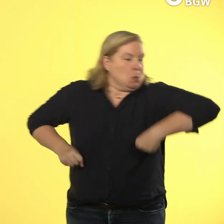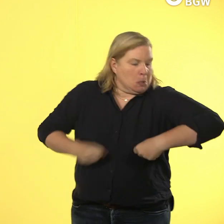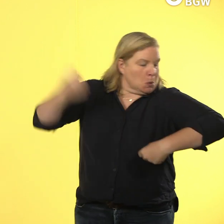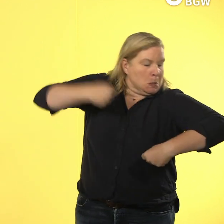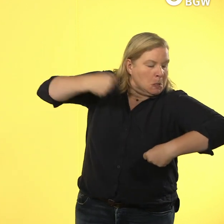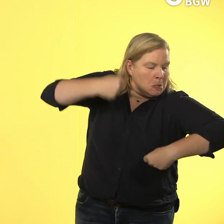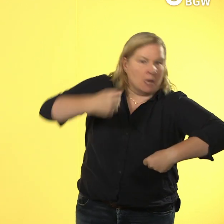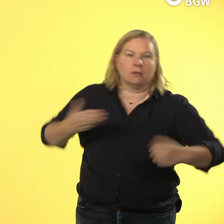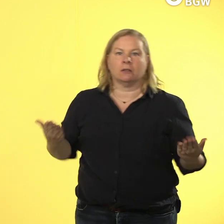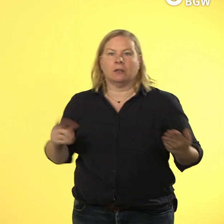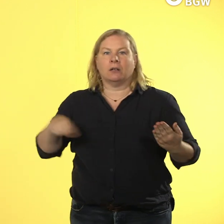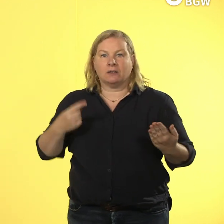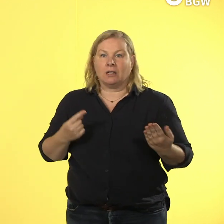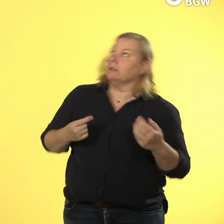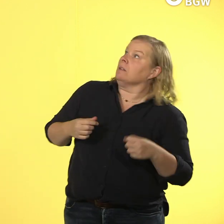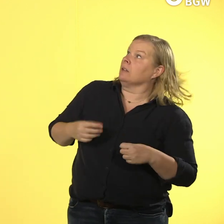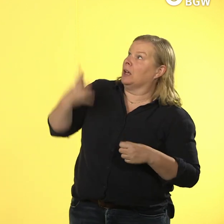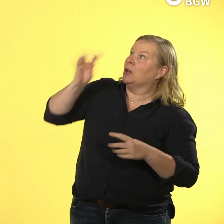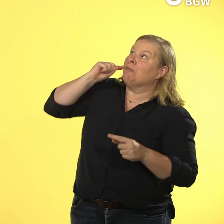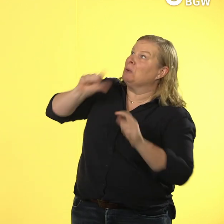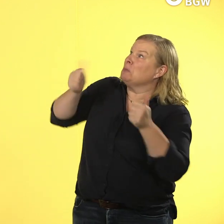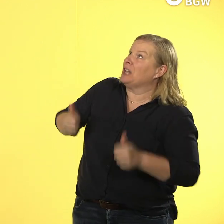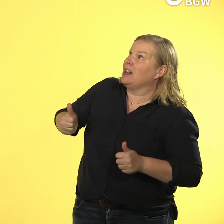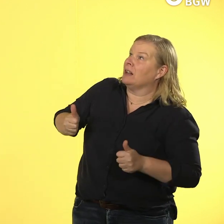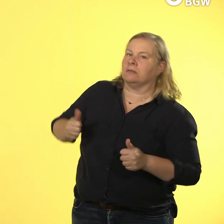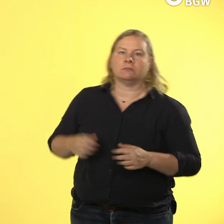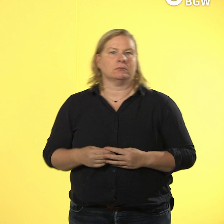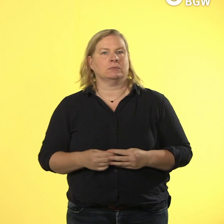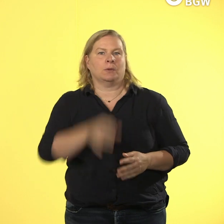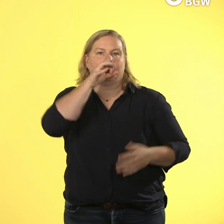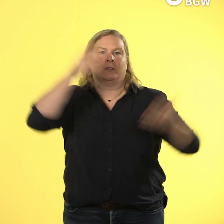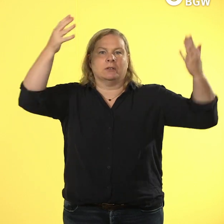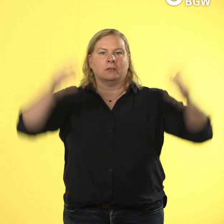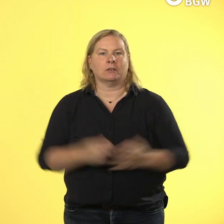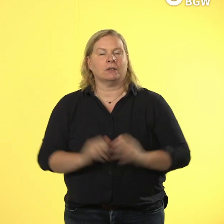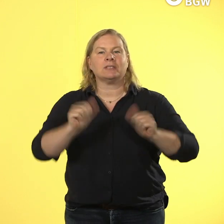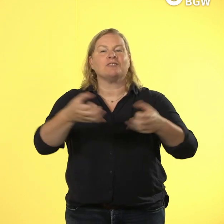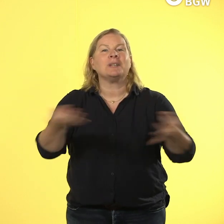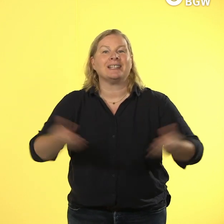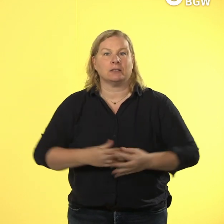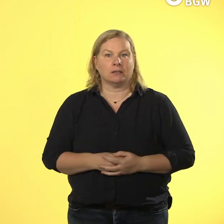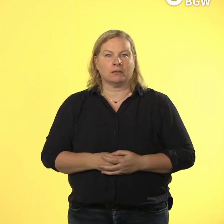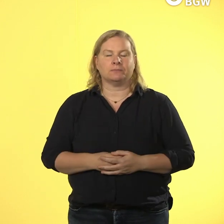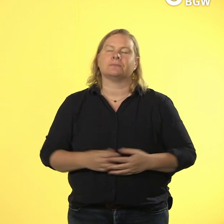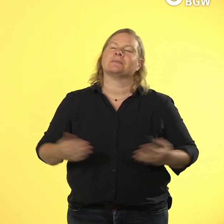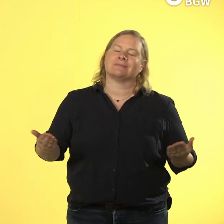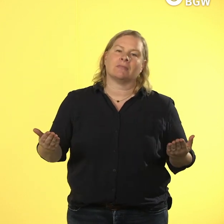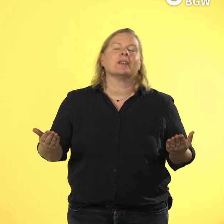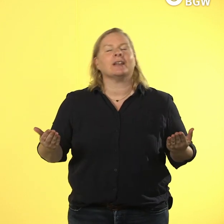Ach was. Was haben die gemacht? Die haben sich verhalten, als hätte ich gesagt: